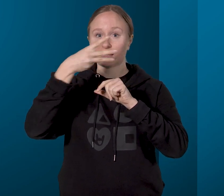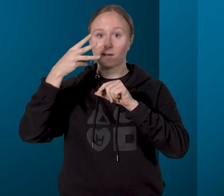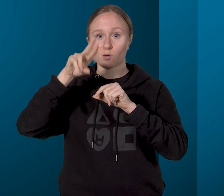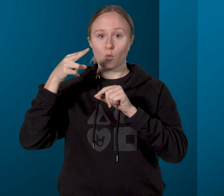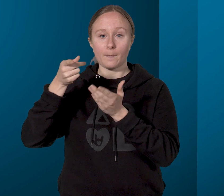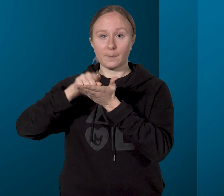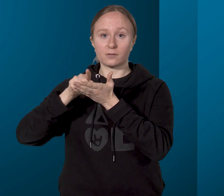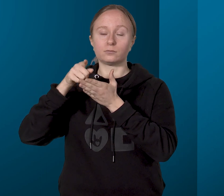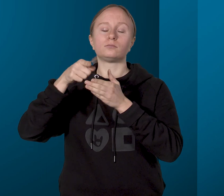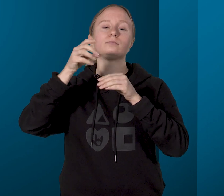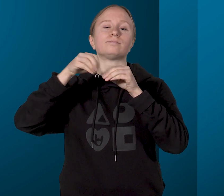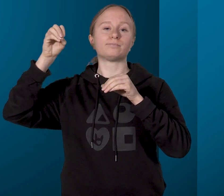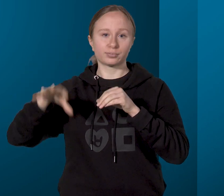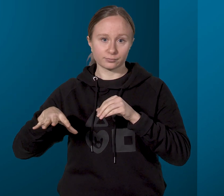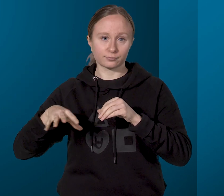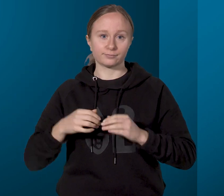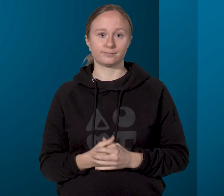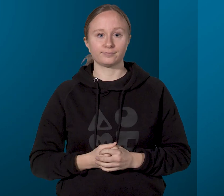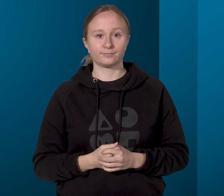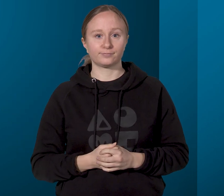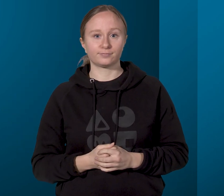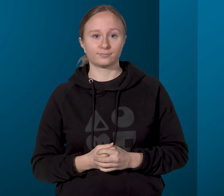kommer att slopas från arbetslöshetsförmånerna.